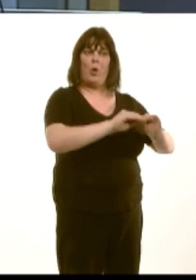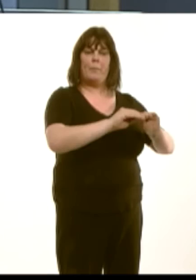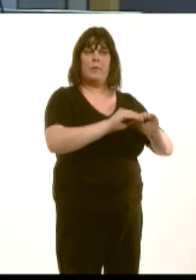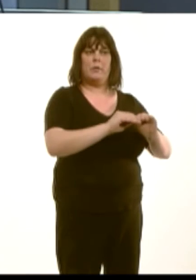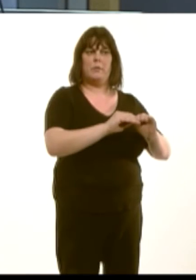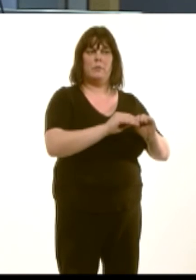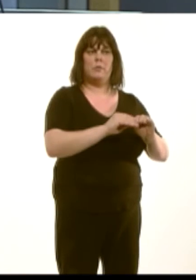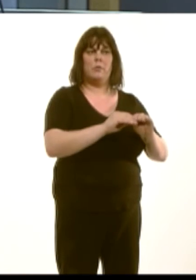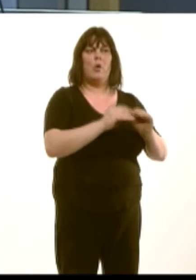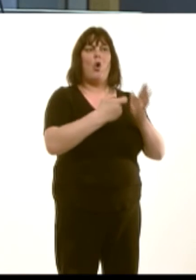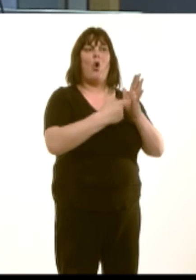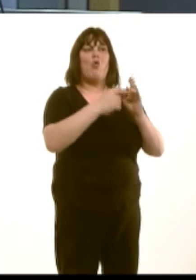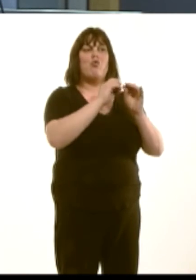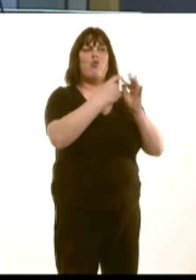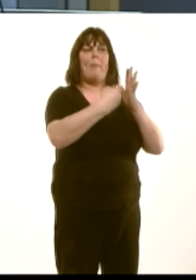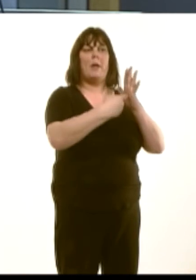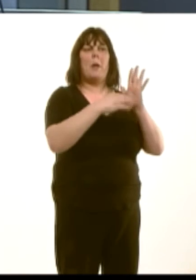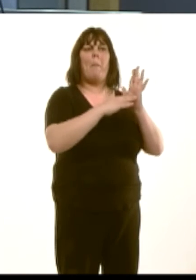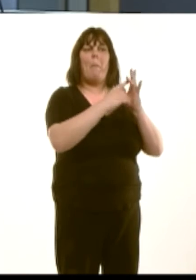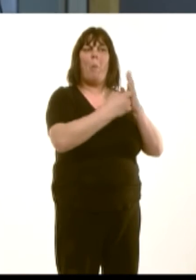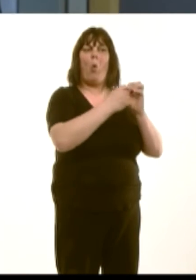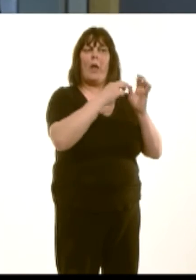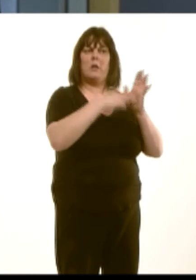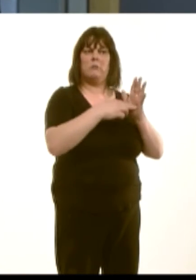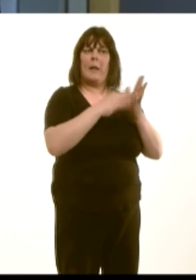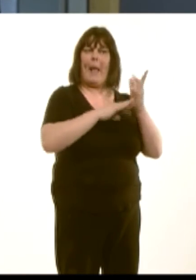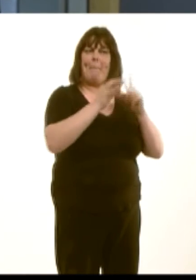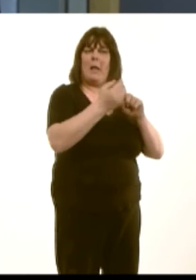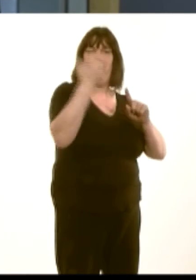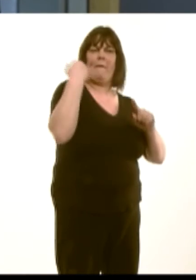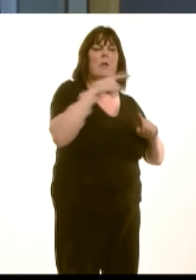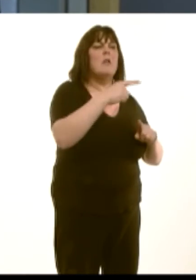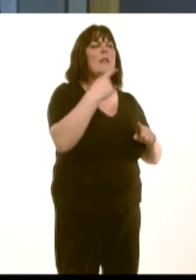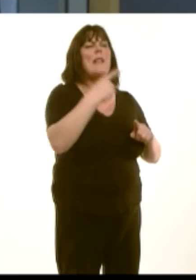yr Aelod Seneddol Llafur ar y pryd, Elystan Morgan, fod cadwír rheilffordd ar agor yn arbrawf sosialaidd godidog.